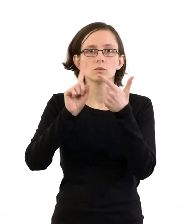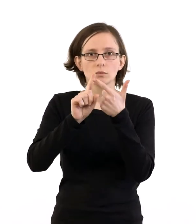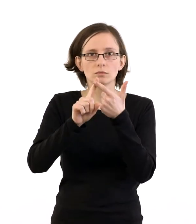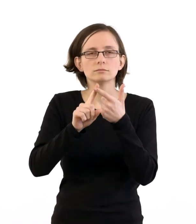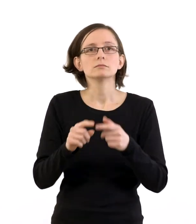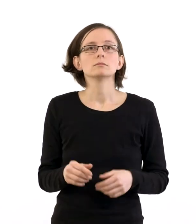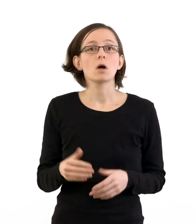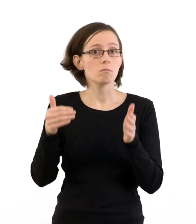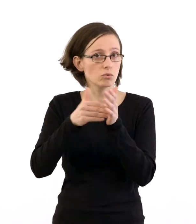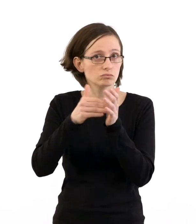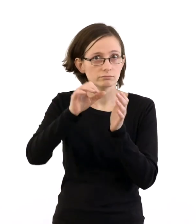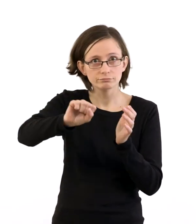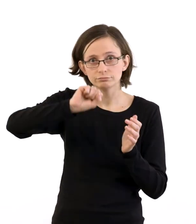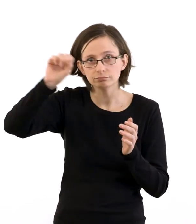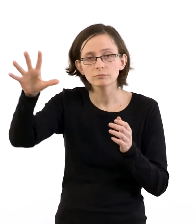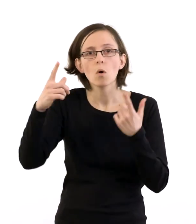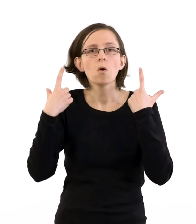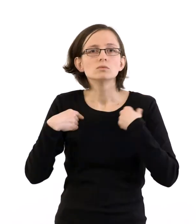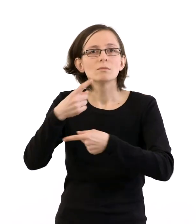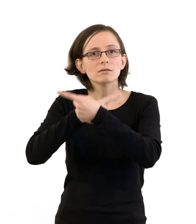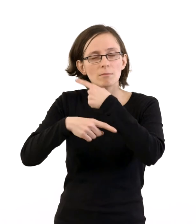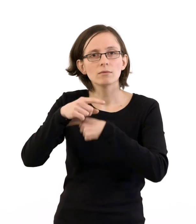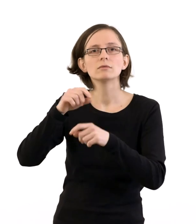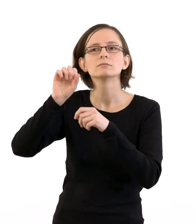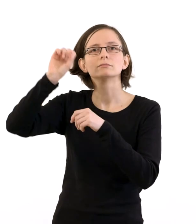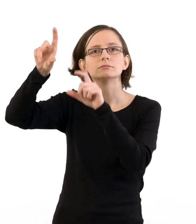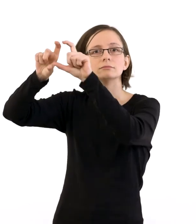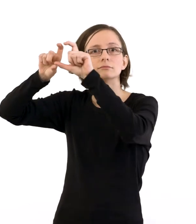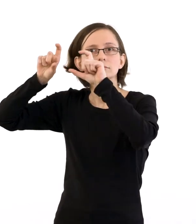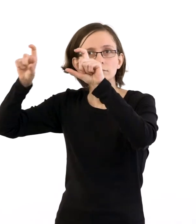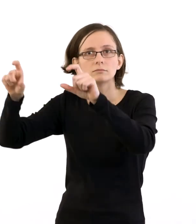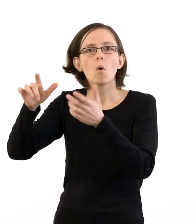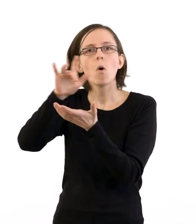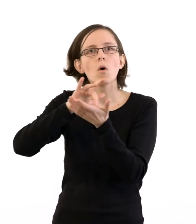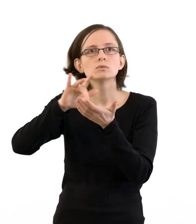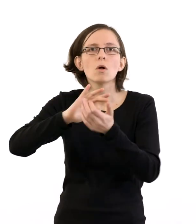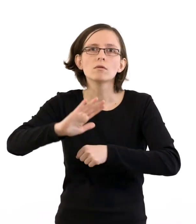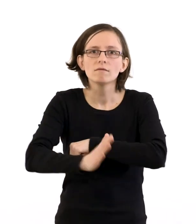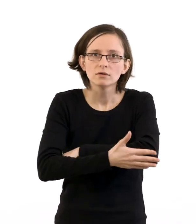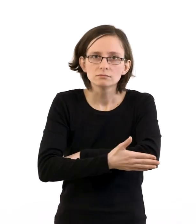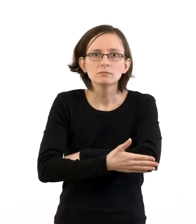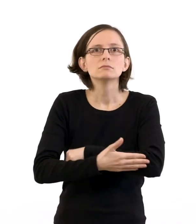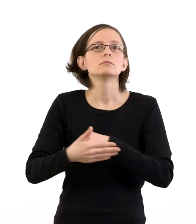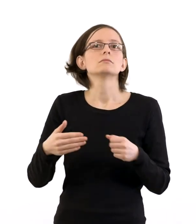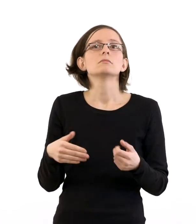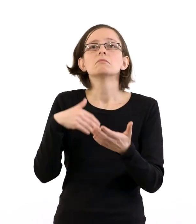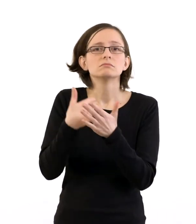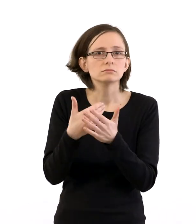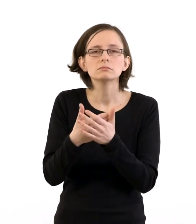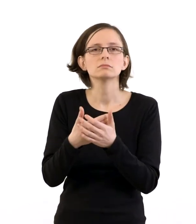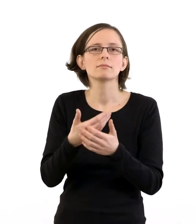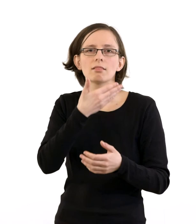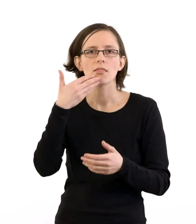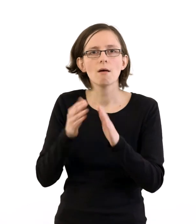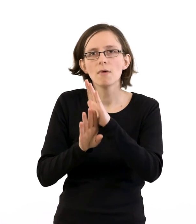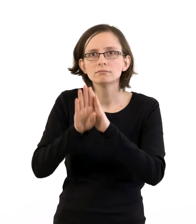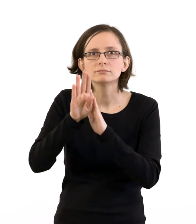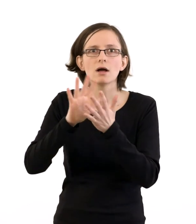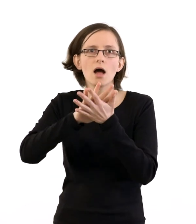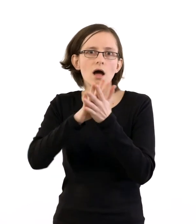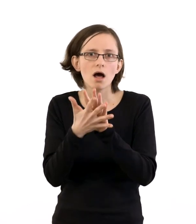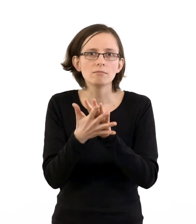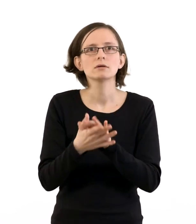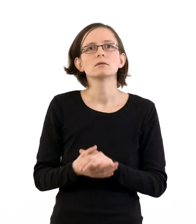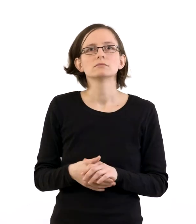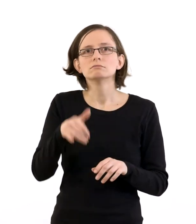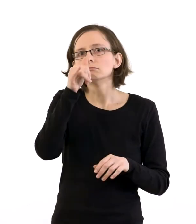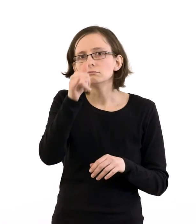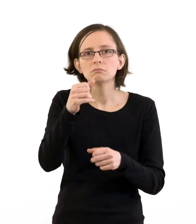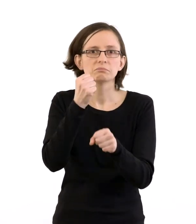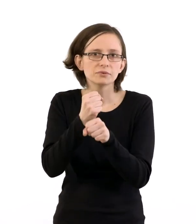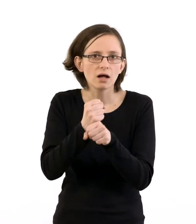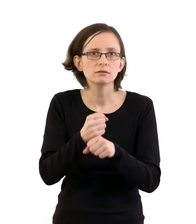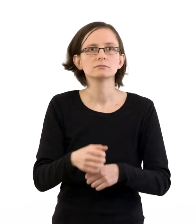2. potrzebę skierowania osoby niepełnosprawnej do ośrodka wsparcia, ze względu na brak postępów w rehabilitacji i niemożność podjęcia zatrudnienia;